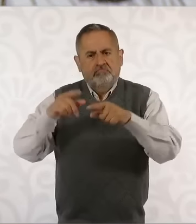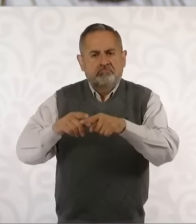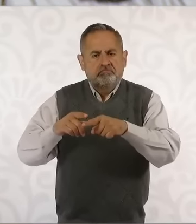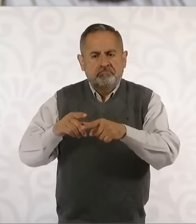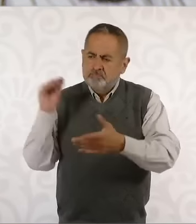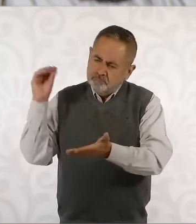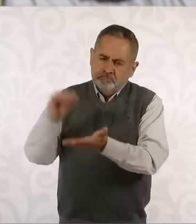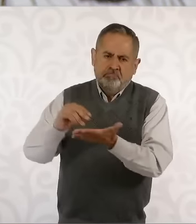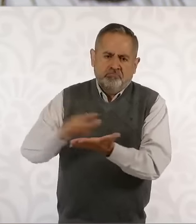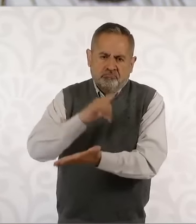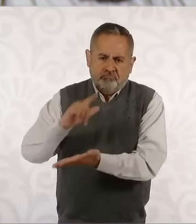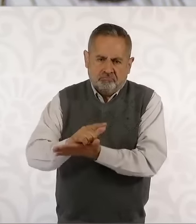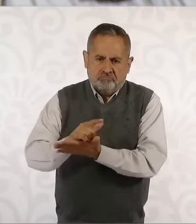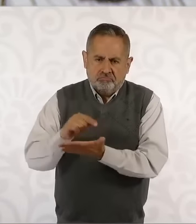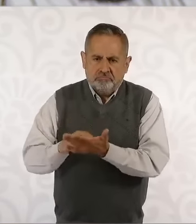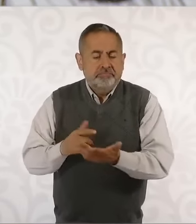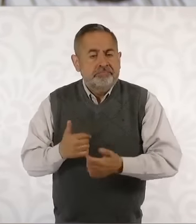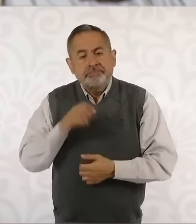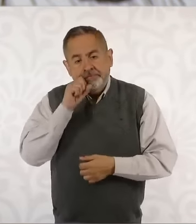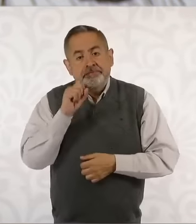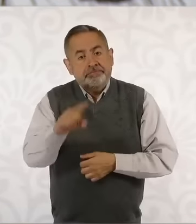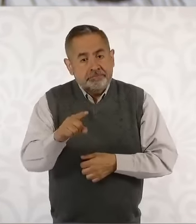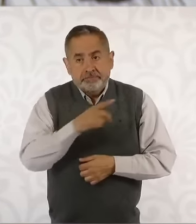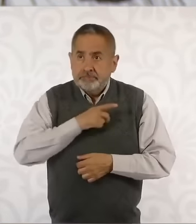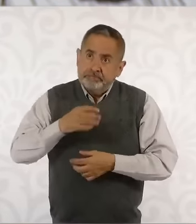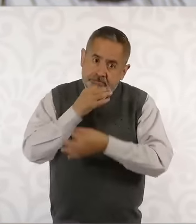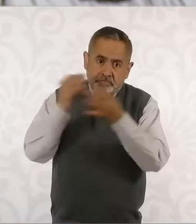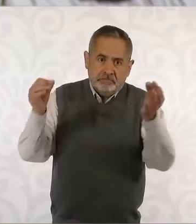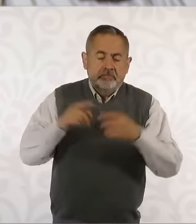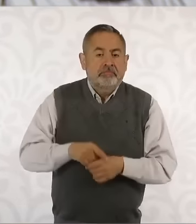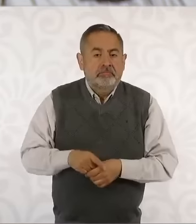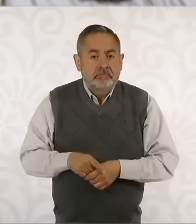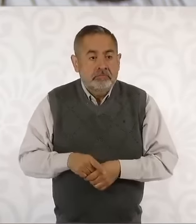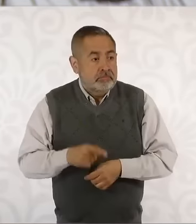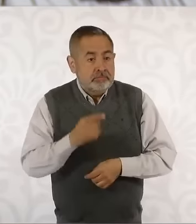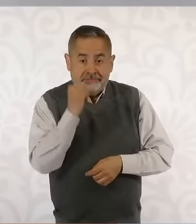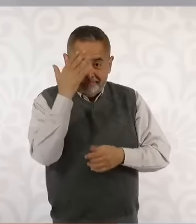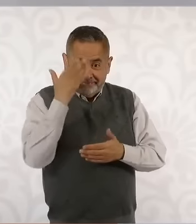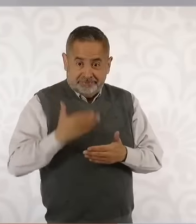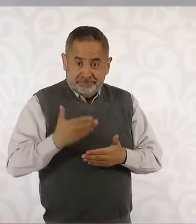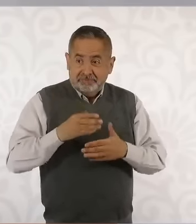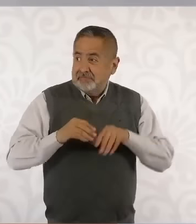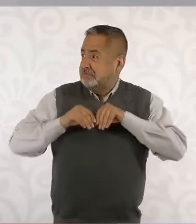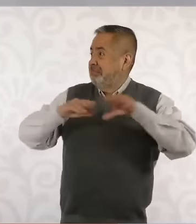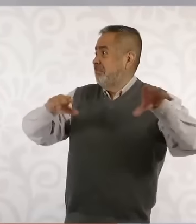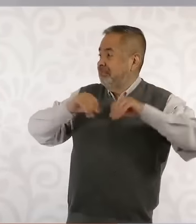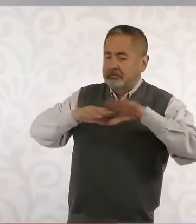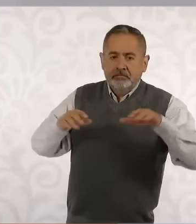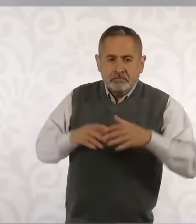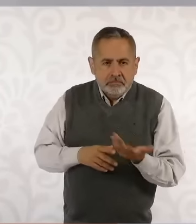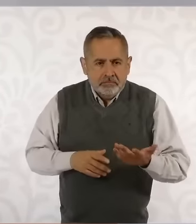y además también hay que decirlo porque el uso de la imagen, déjense ustedes que sea la presidenta,